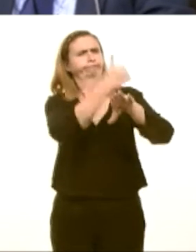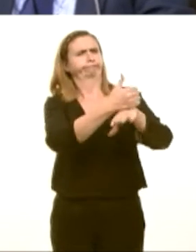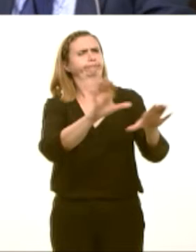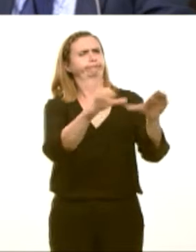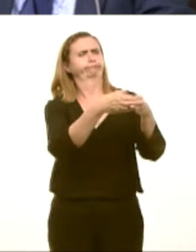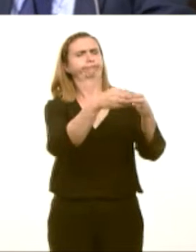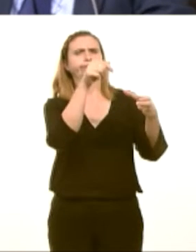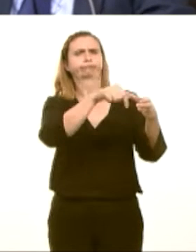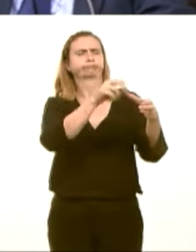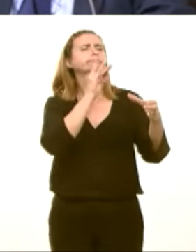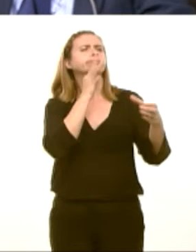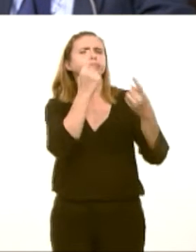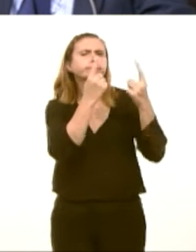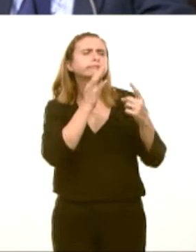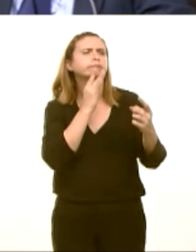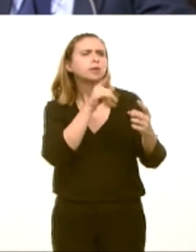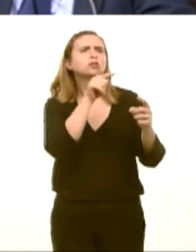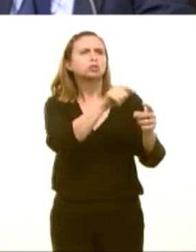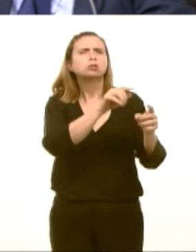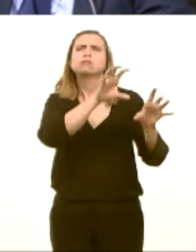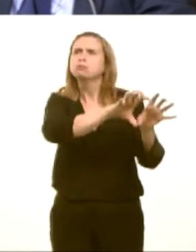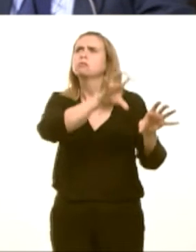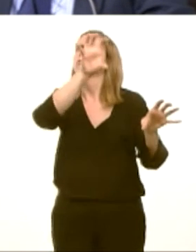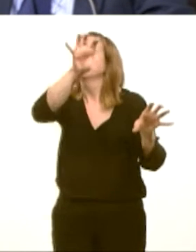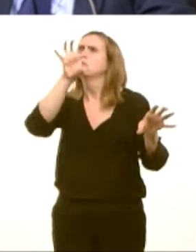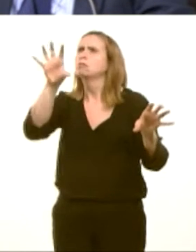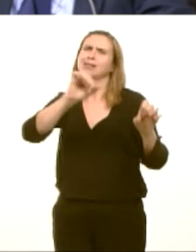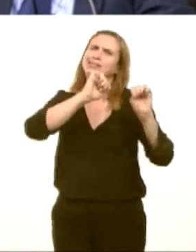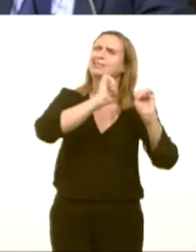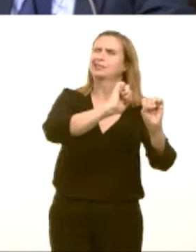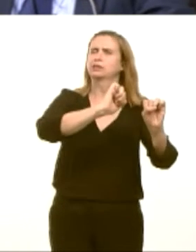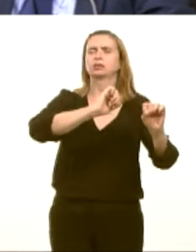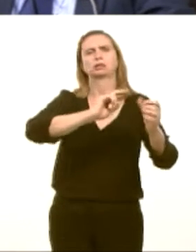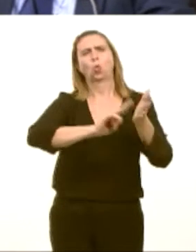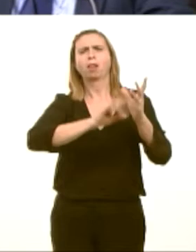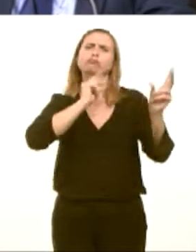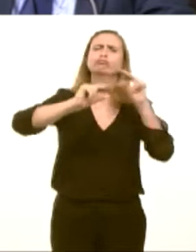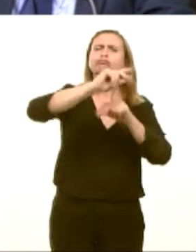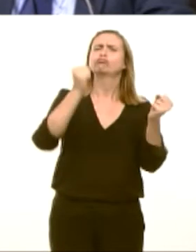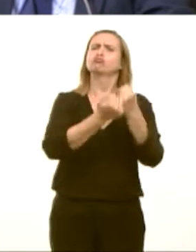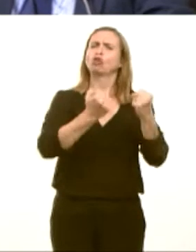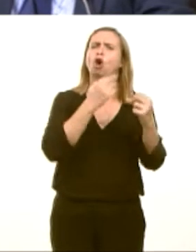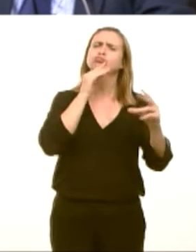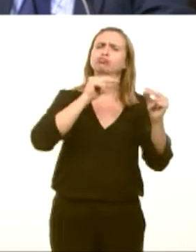yn cael ei defnyddio ar yr hewl, a rhai rhannau o Gymru lle nad oes dim Cymraeg yn cael ei